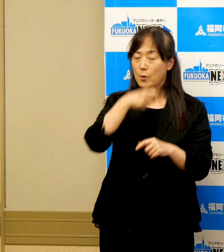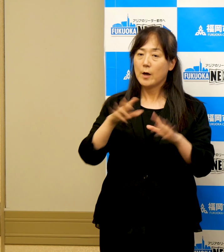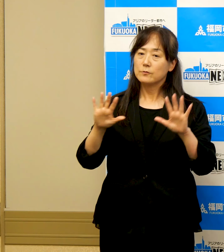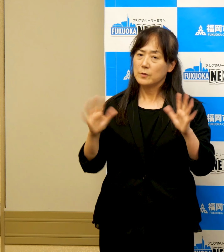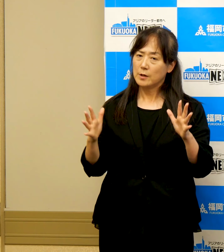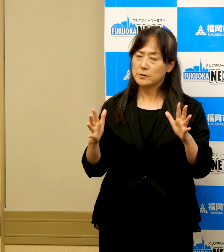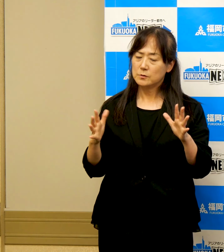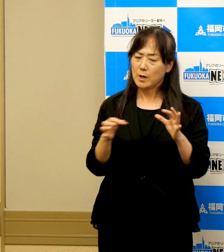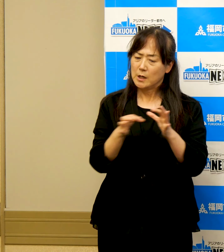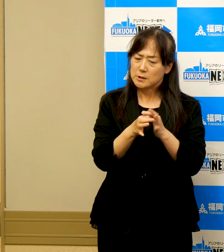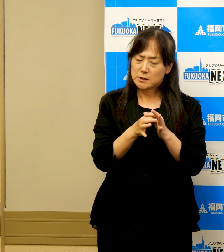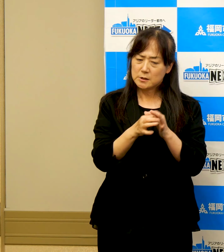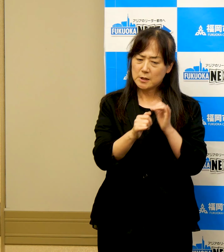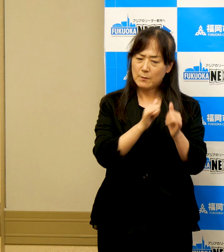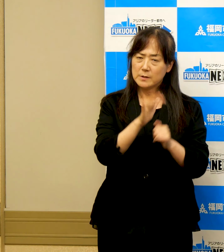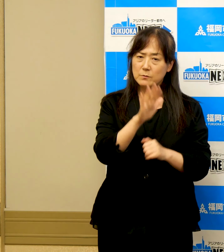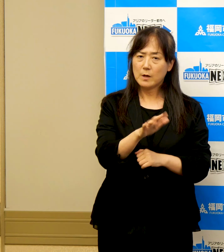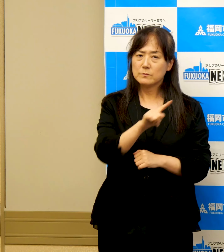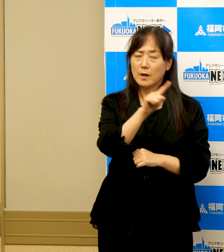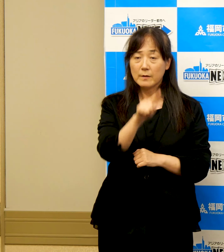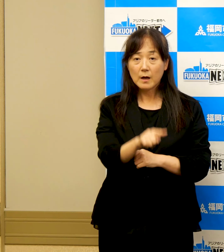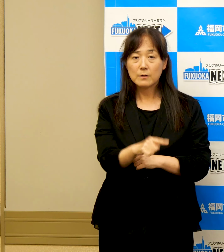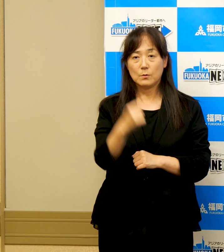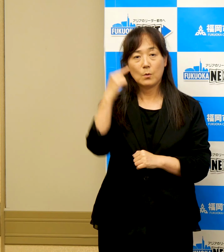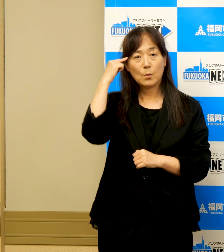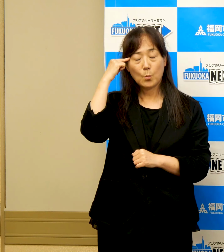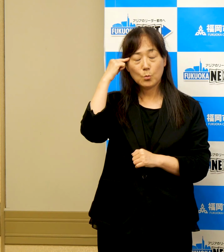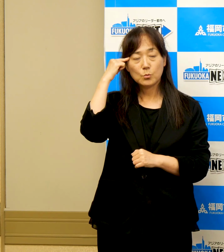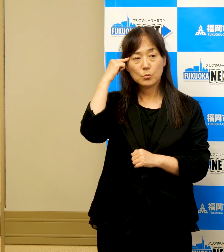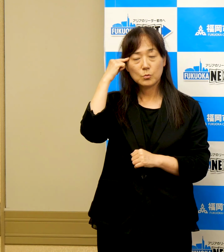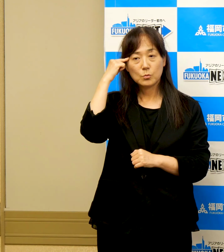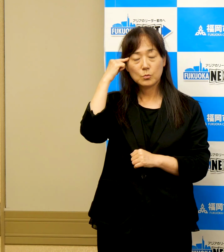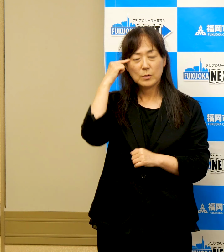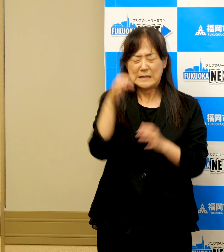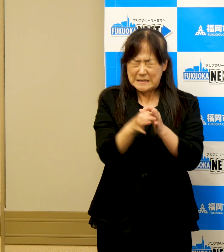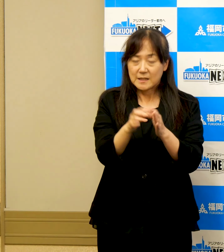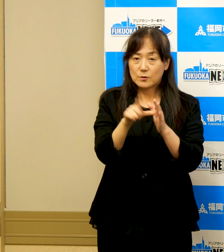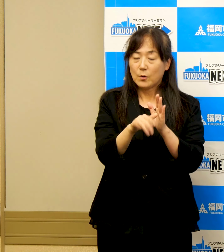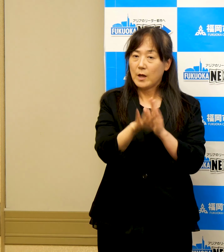小さいところではやってるところあるんじゃないかな 小さいところではあると思うんですよね